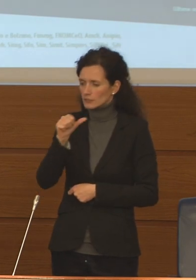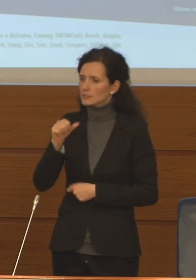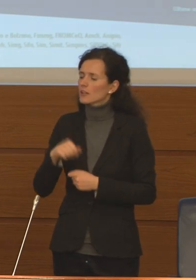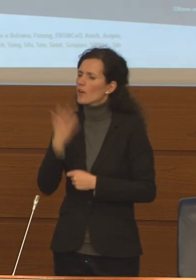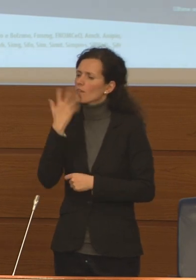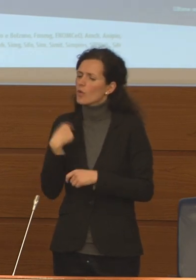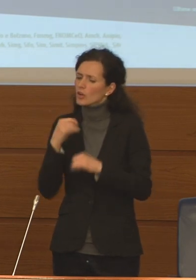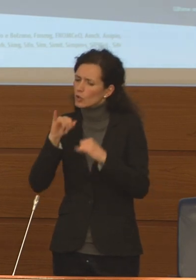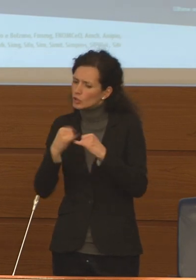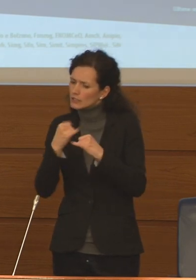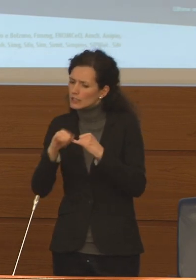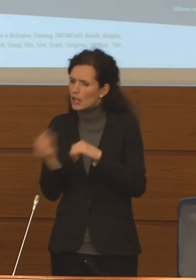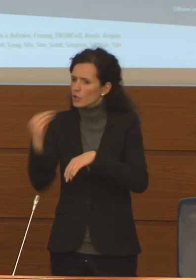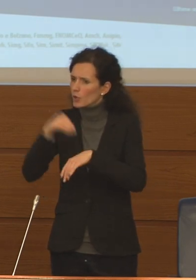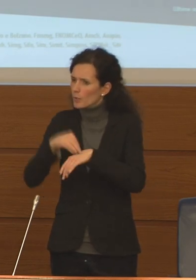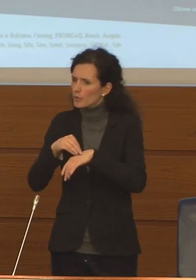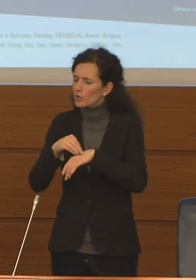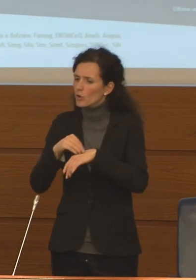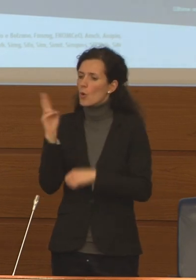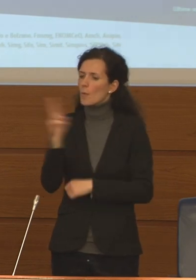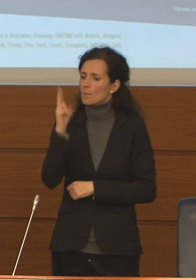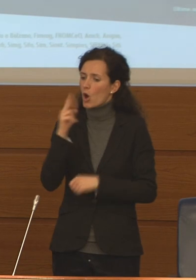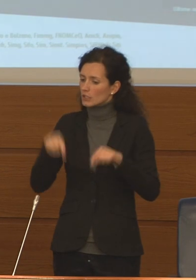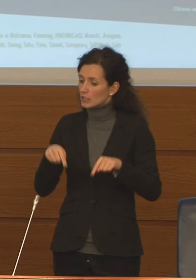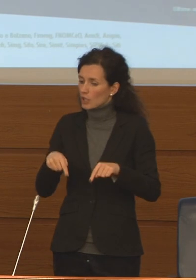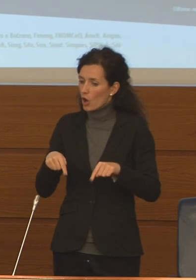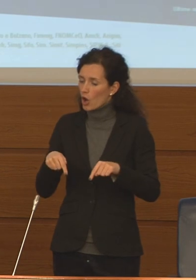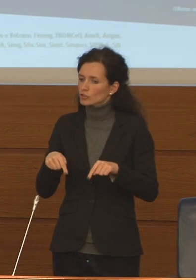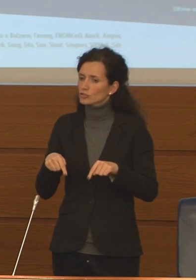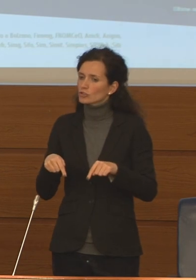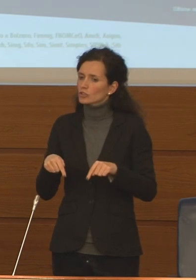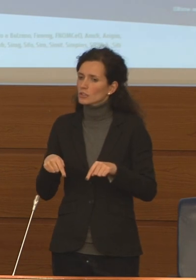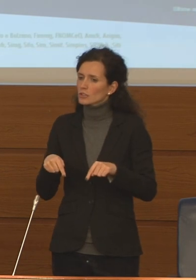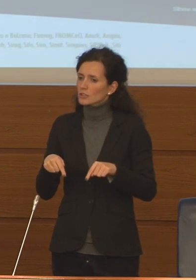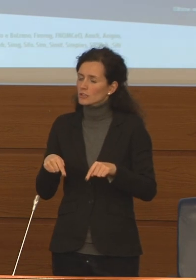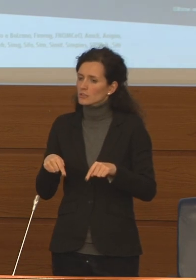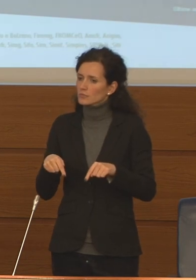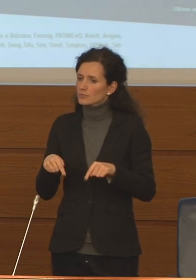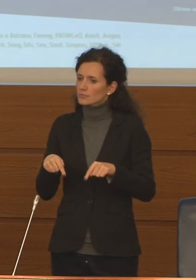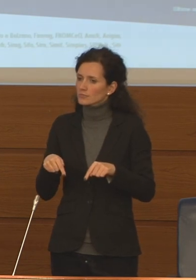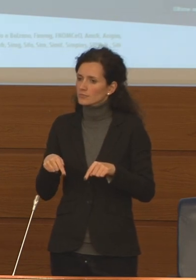sui morti di oggi, che età hanno,